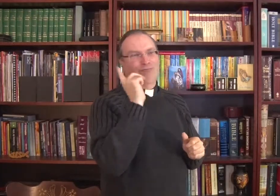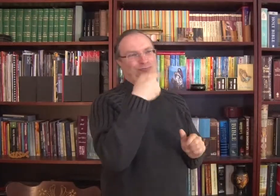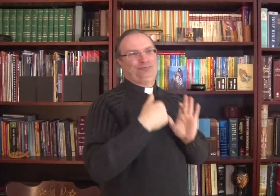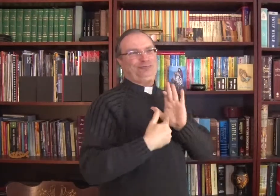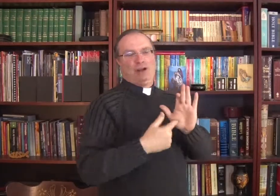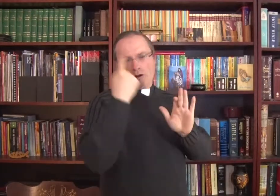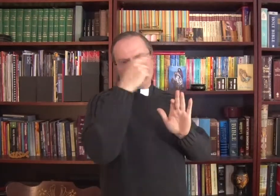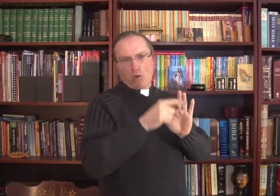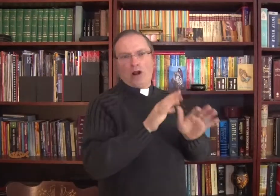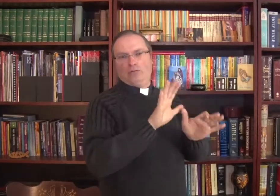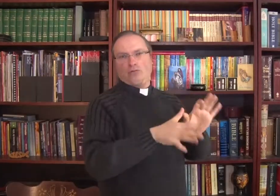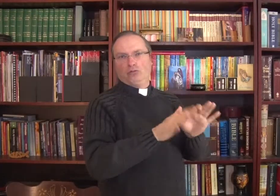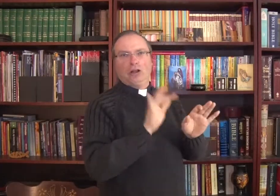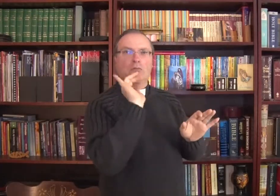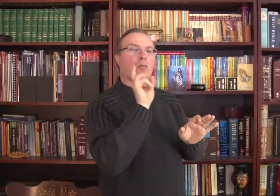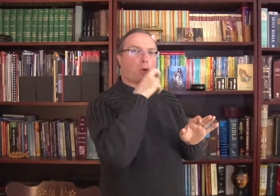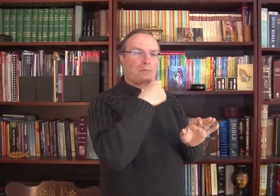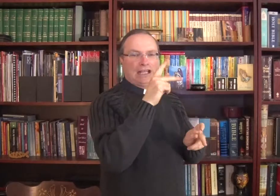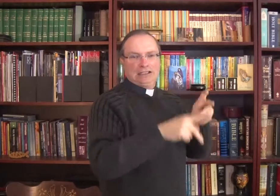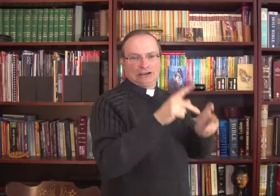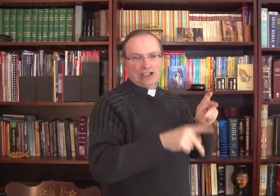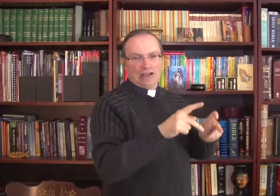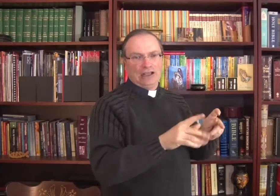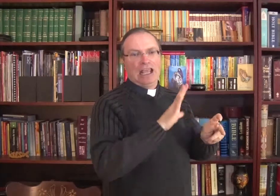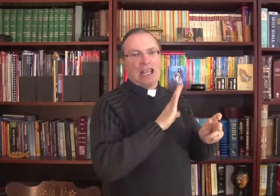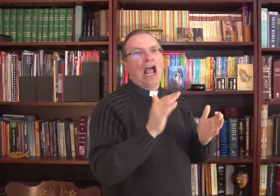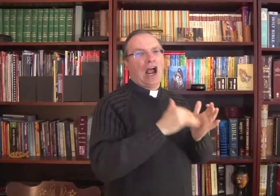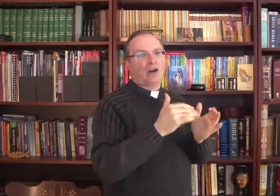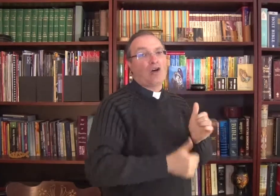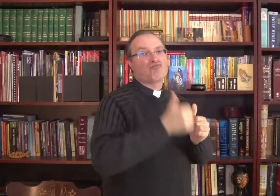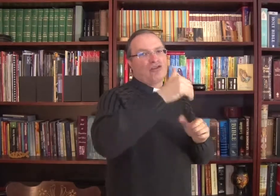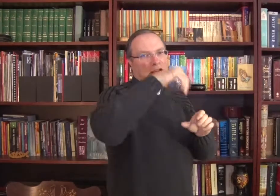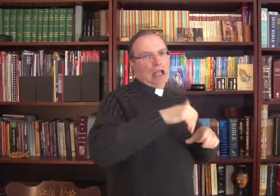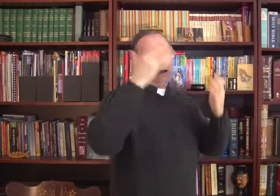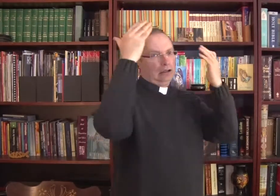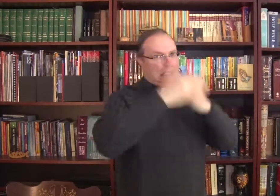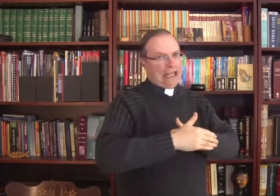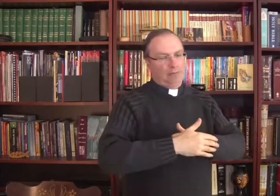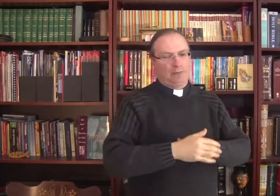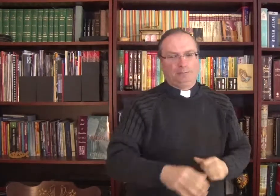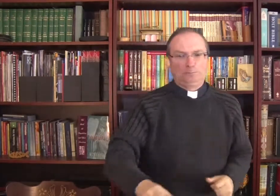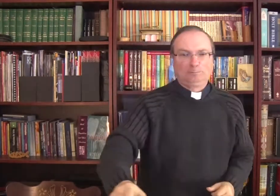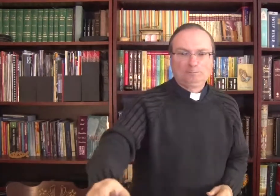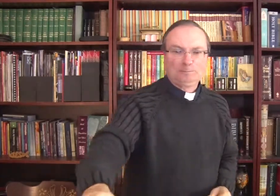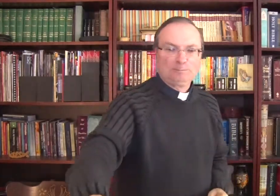pour manipuler et tromper les gens, est encore plus dans les ténèbres.